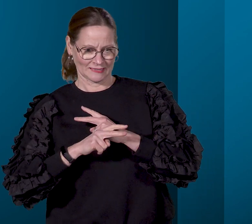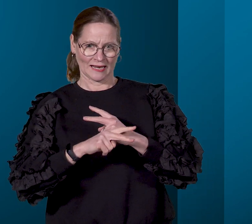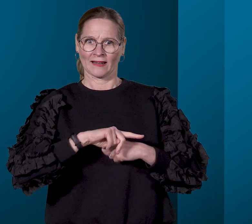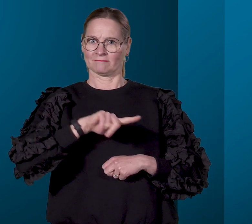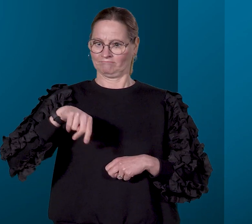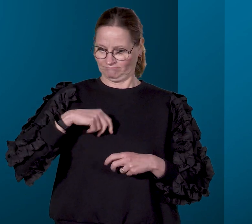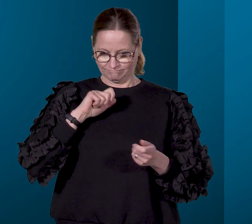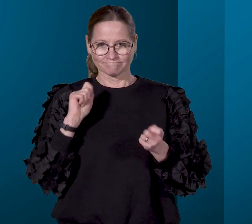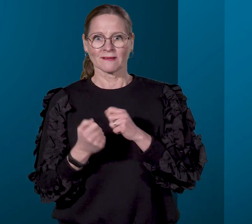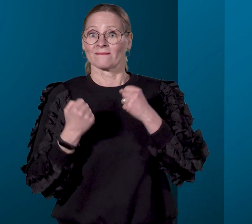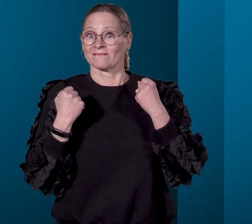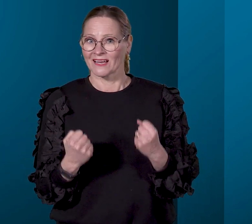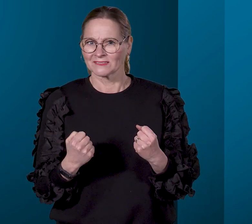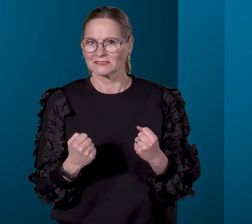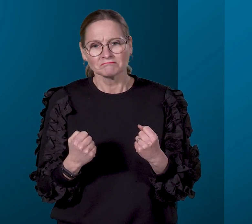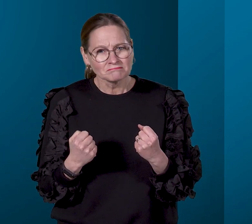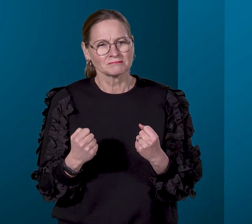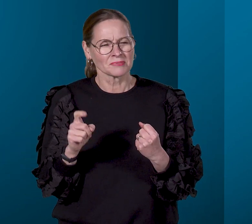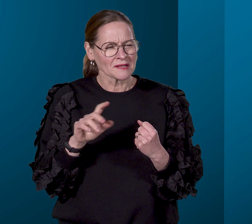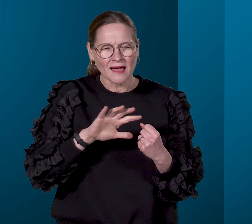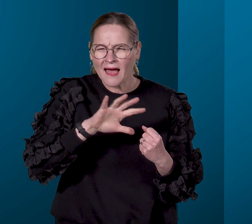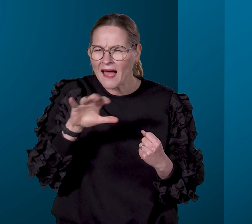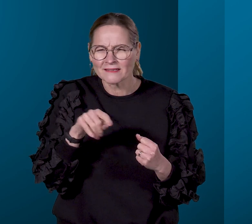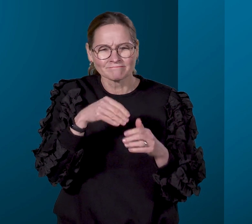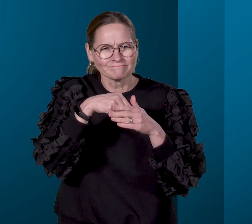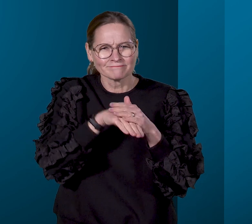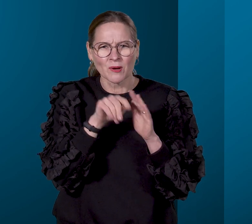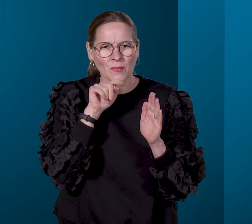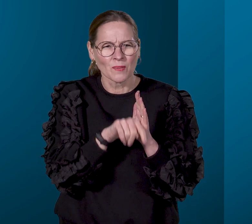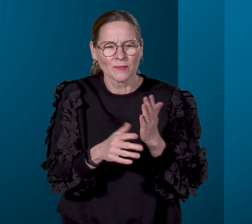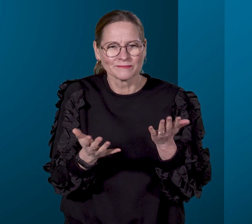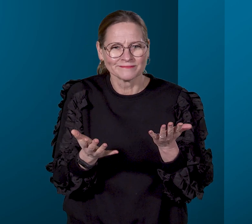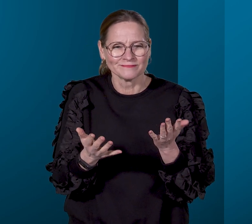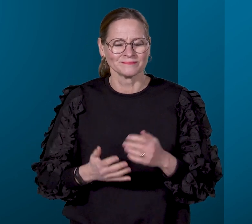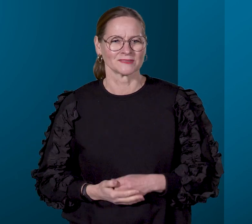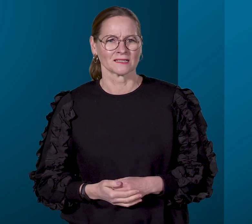ja vahvisti identiteettiämme. Vaan mitä kaikkea siihen kuului?